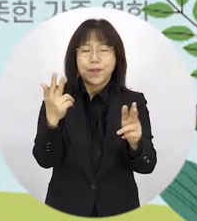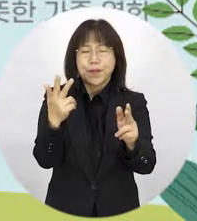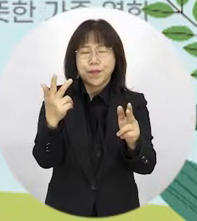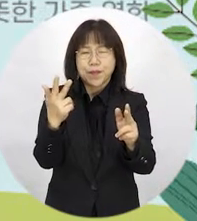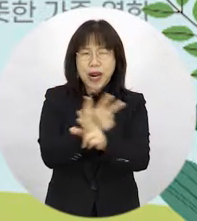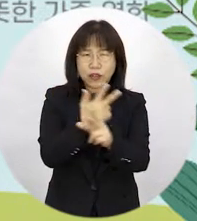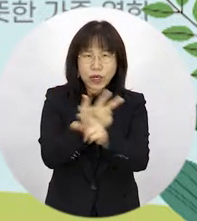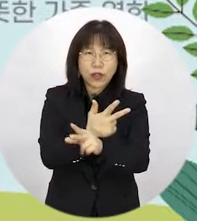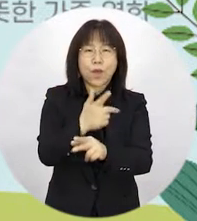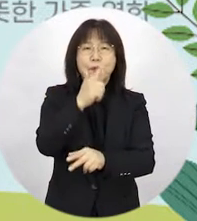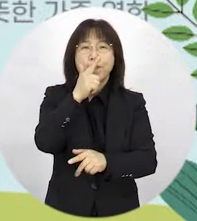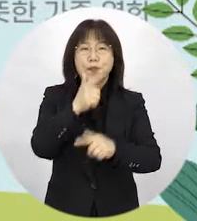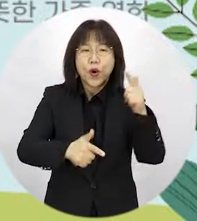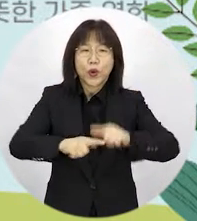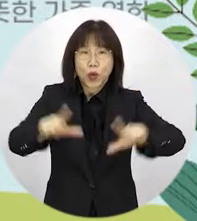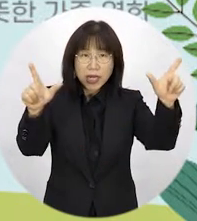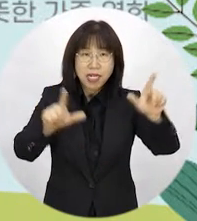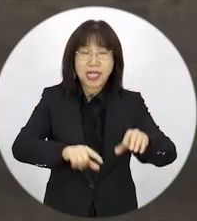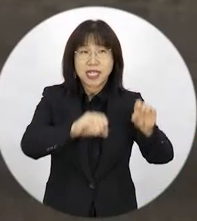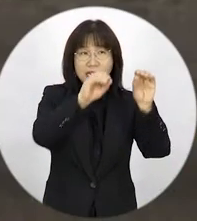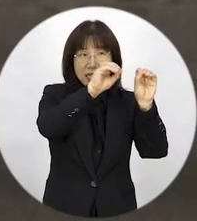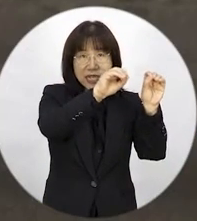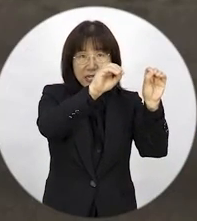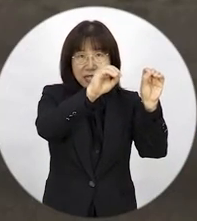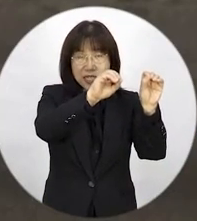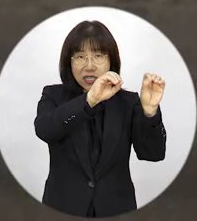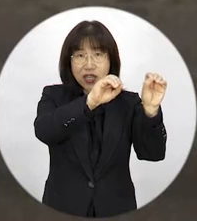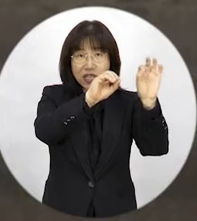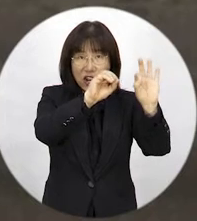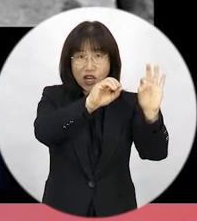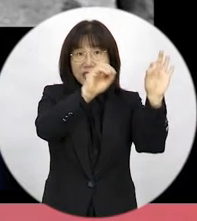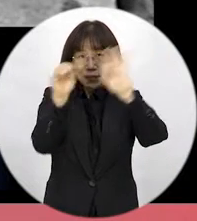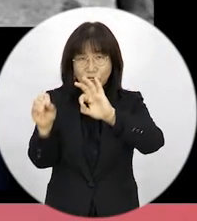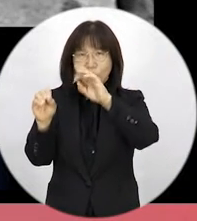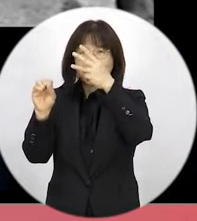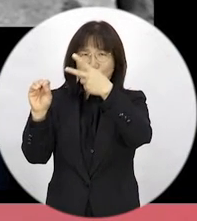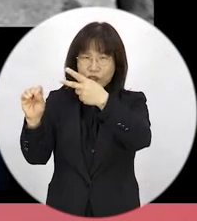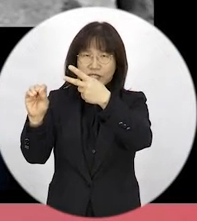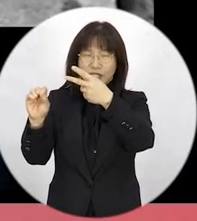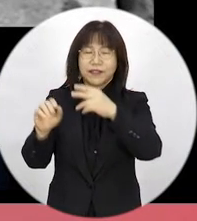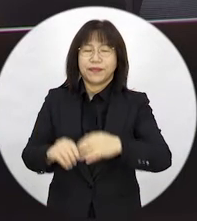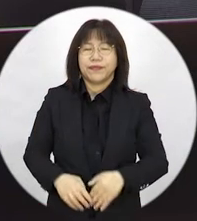매주 목요일 오전 10시부터 2시간 동안 Zoom 어플을 통해 진행됩니다.